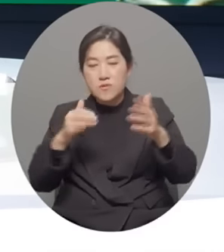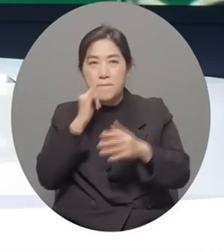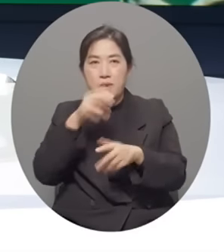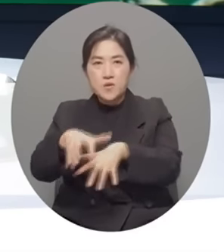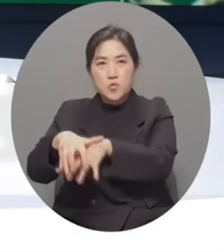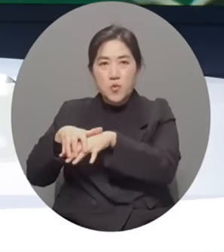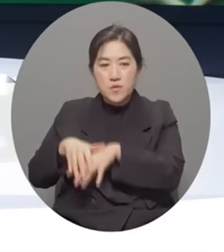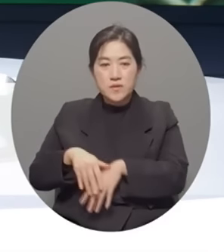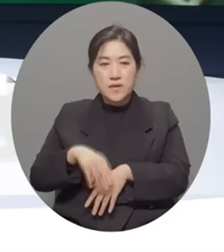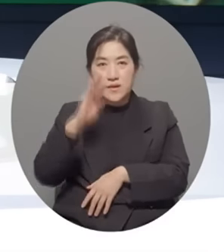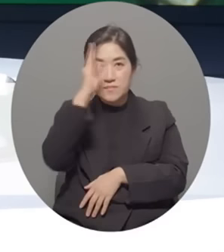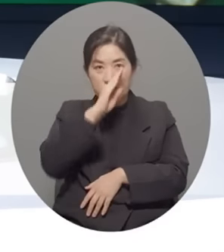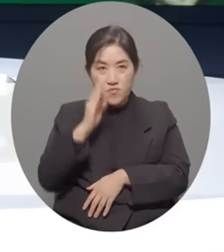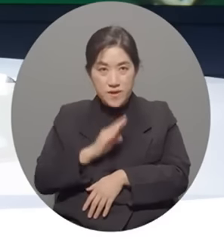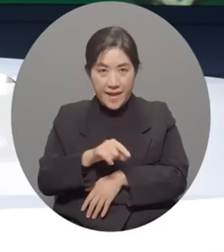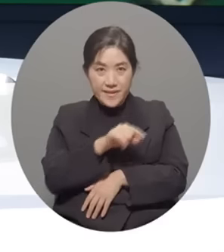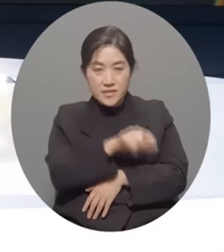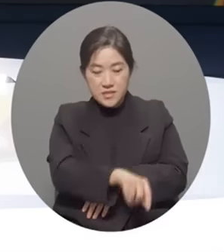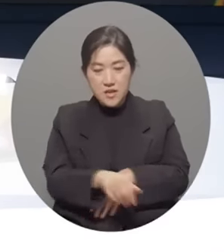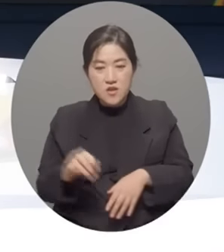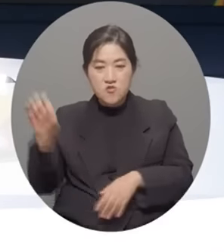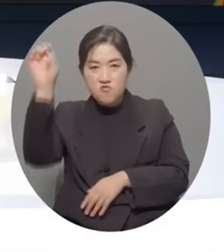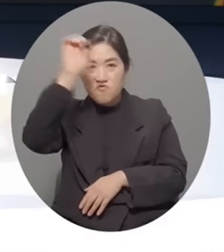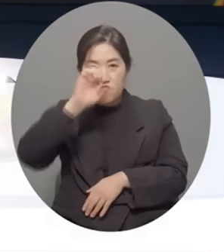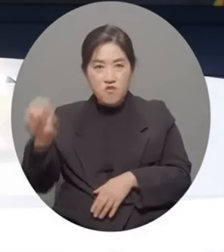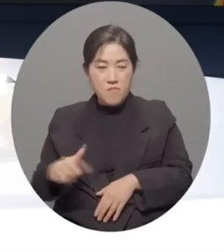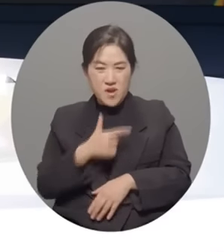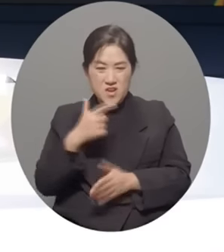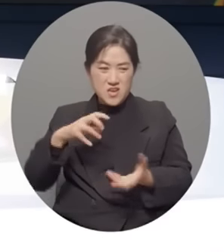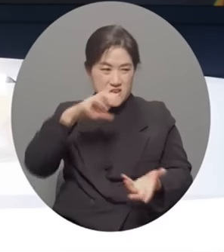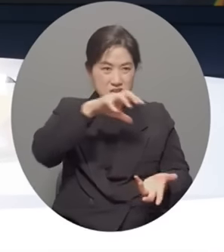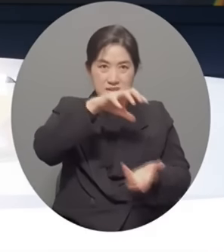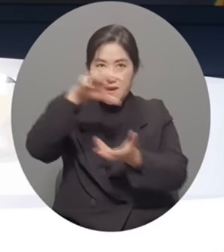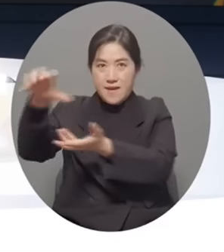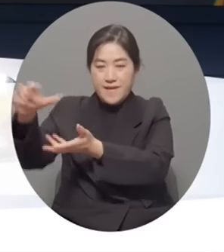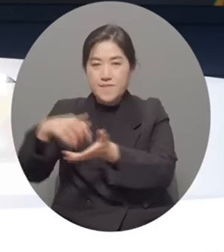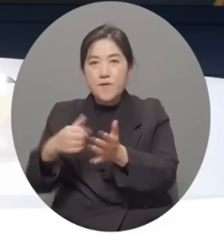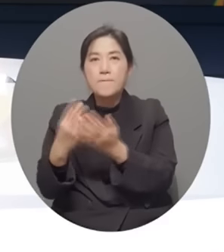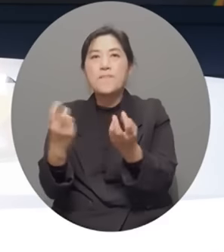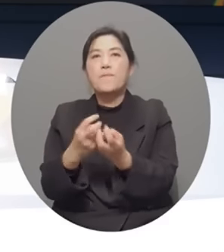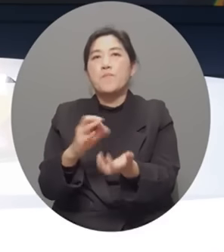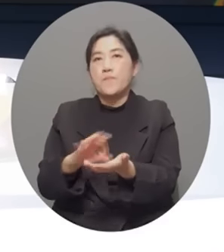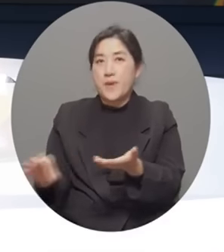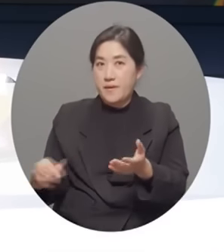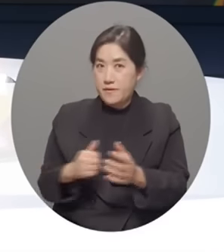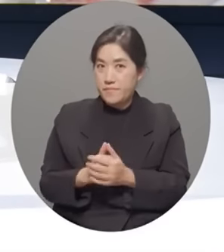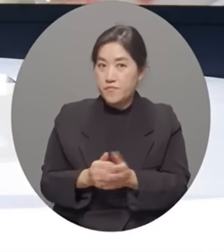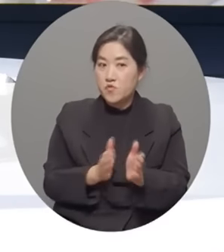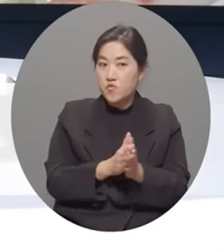해경은 국제 마약 조직이 브라질에서유럽으로 대량의 마약을 운반하기 위해 이